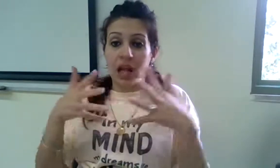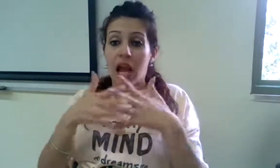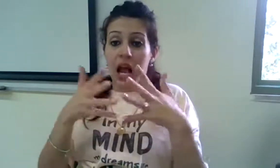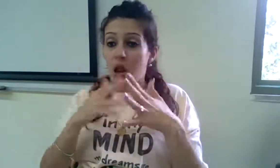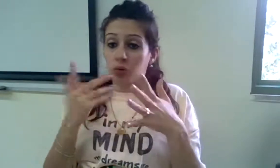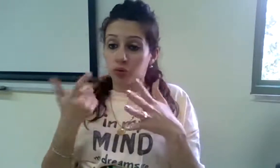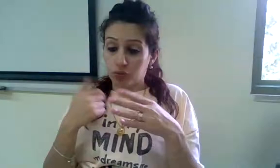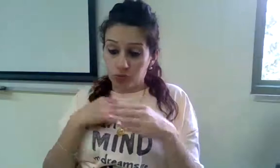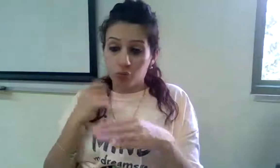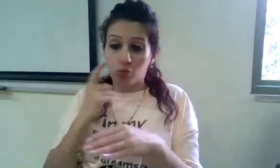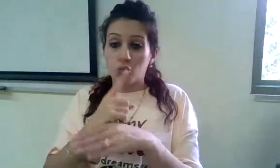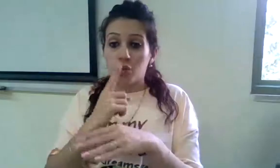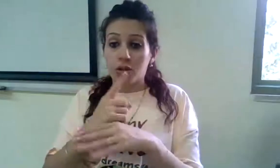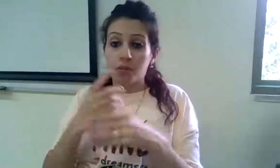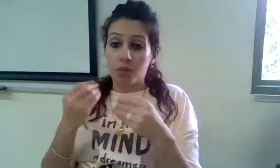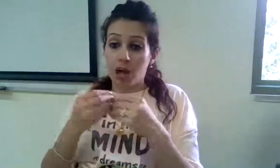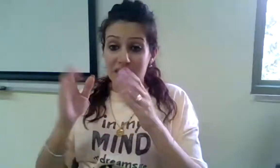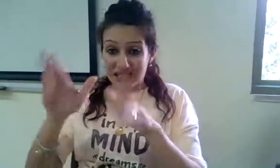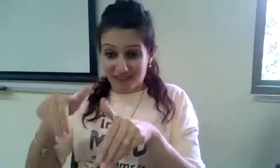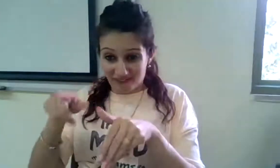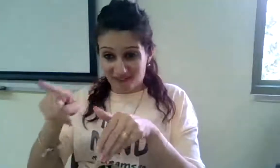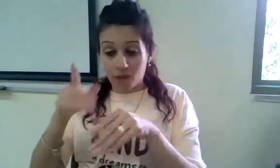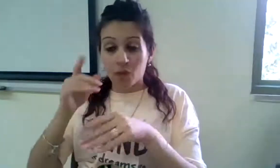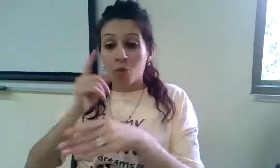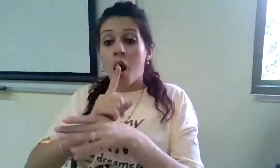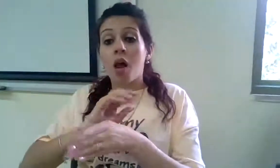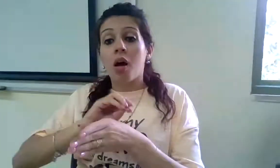حيث كانت النتائج هي نفسها